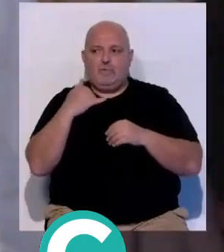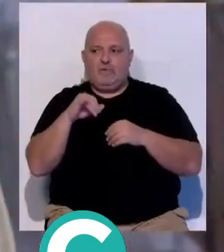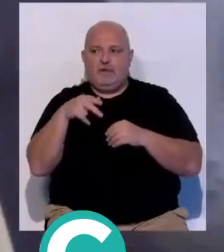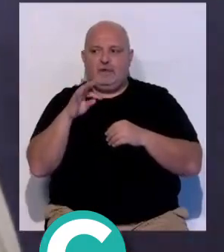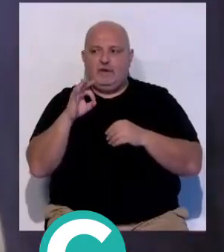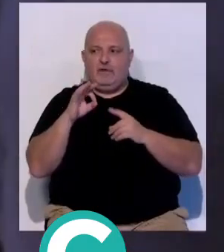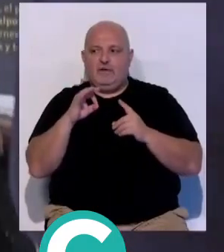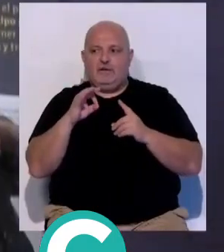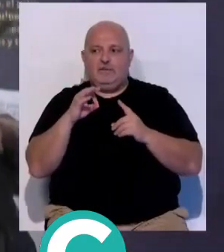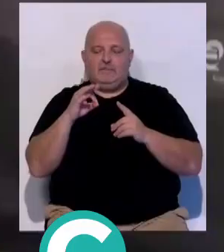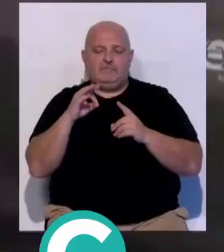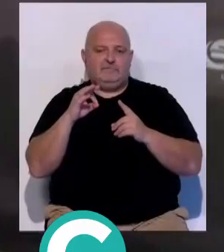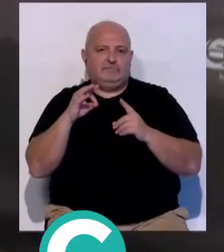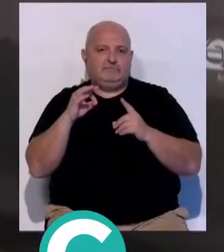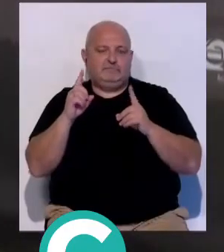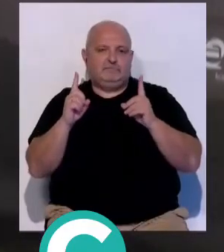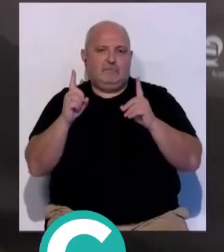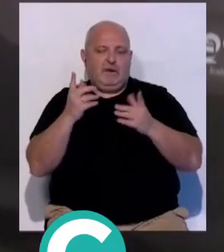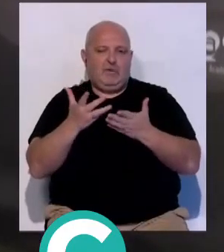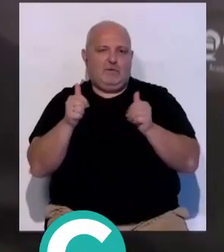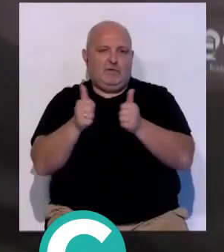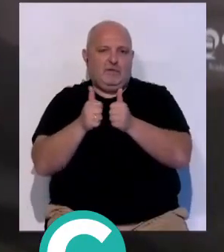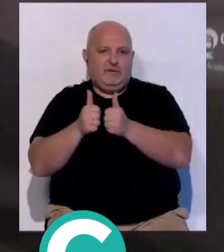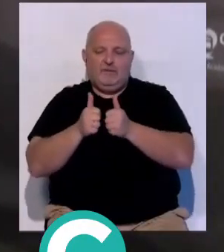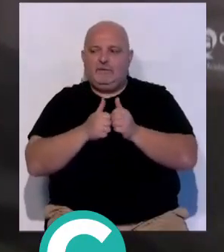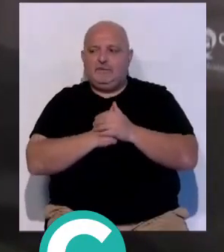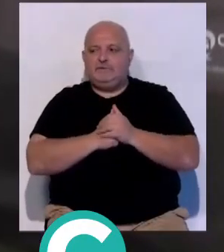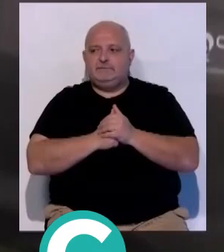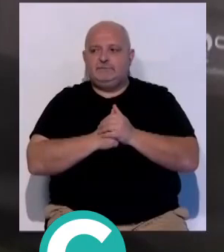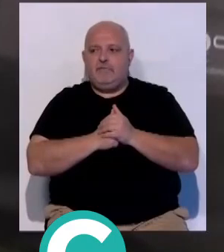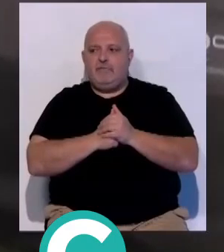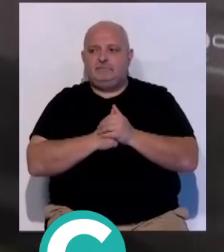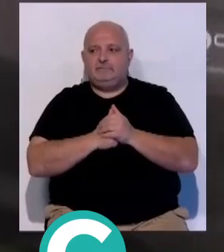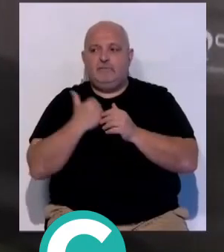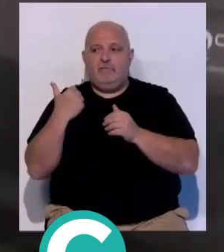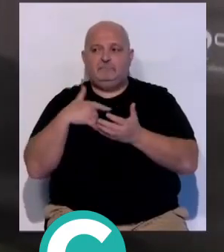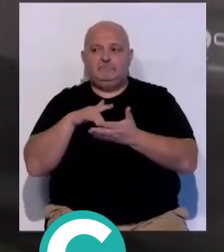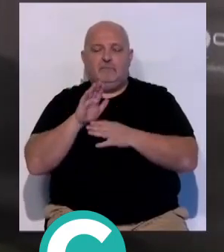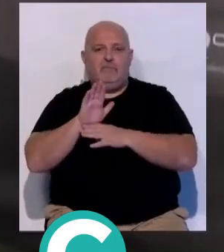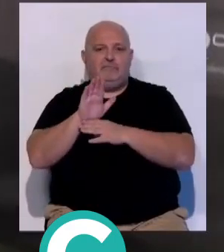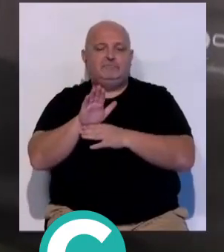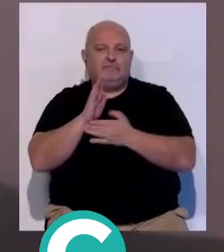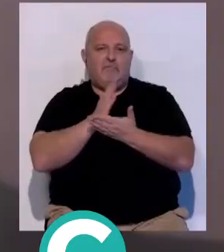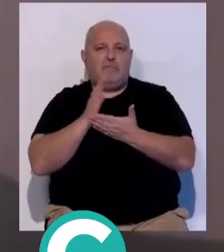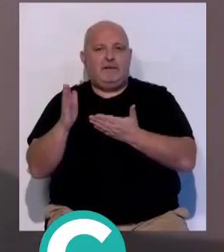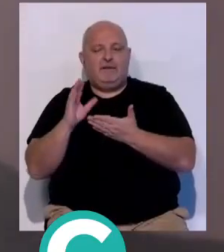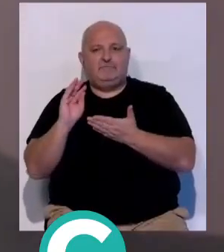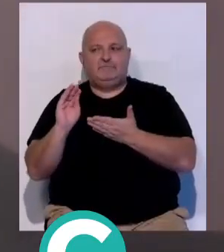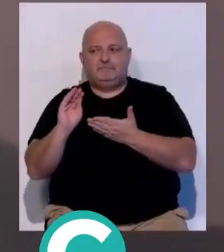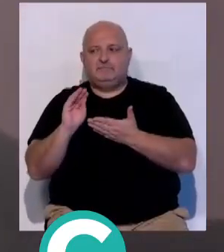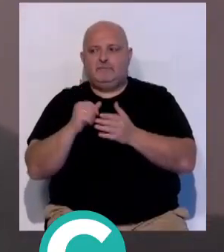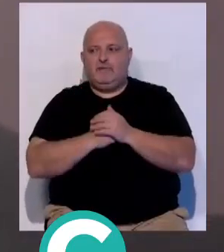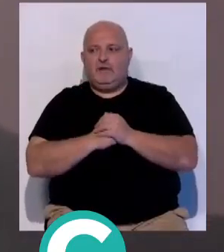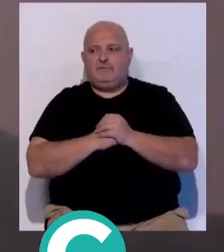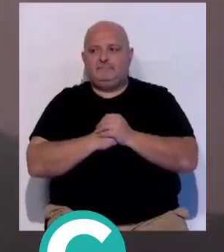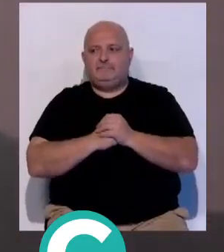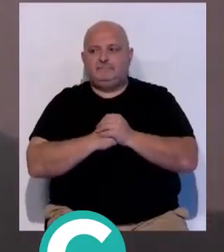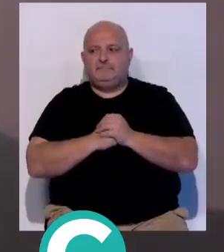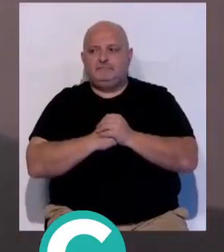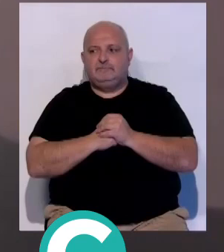estaba con Salvador Chirino su ayudante de campo y aquí vemos Ya esa presentación por parte de Rafael